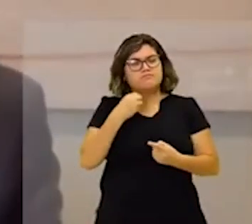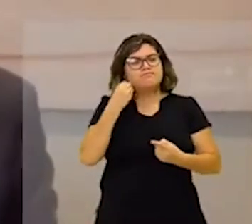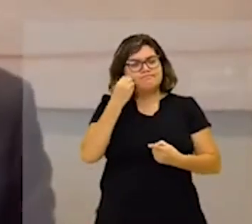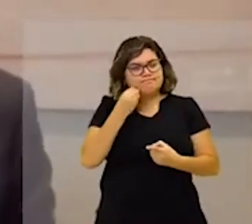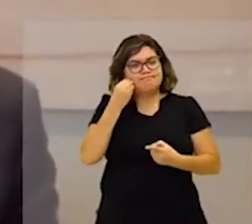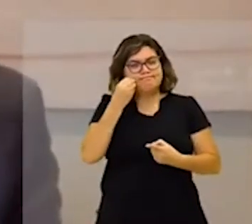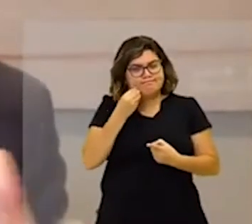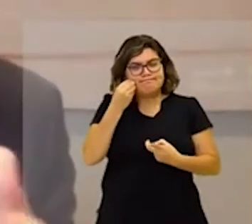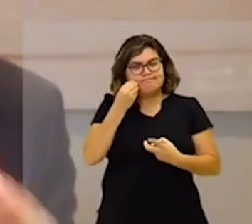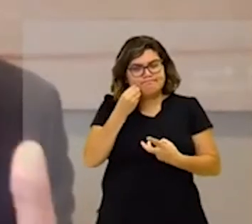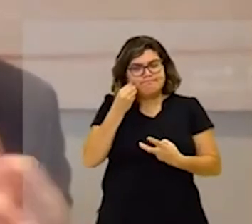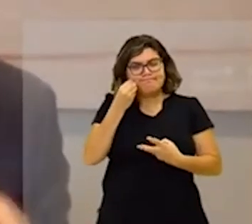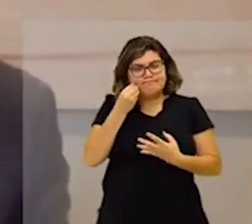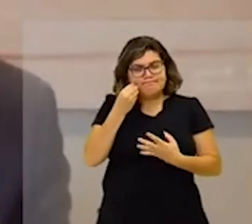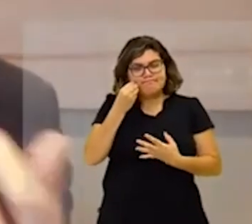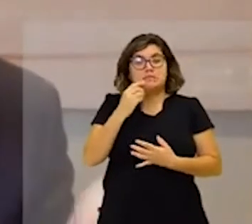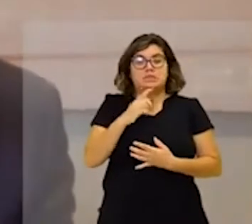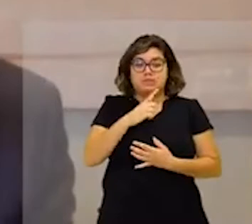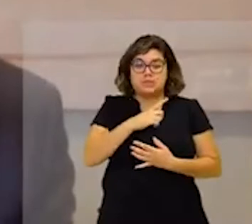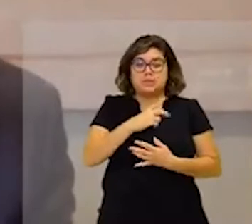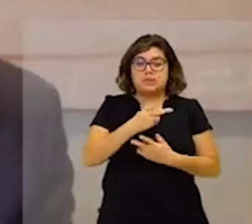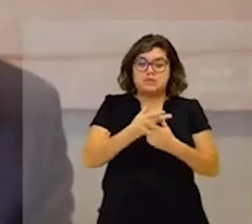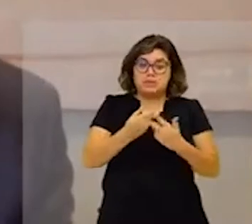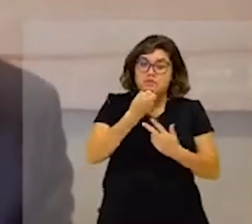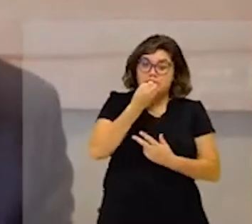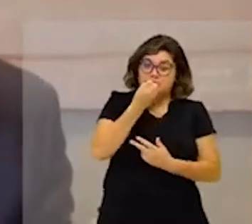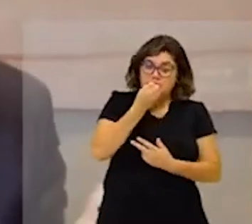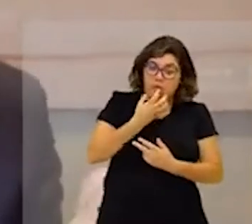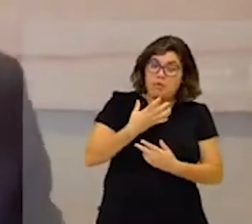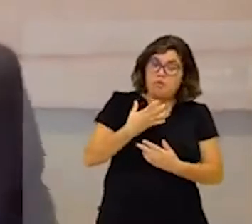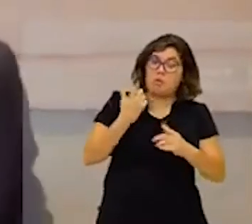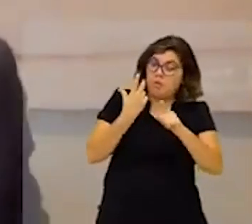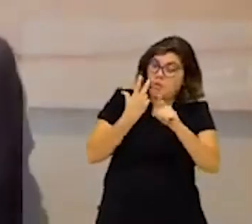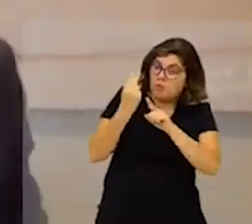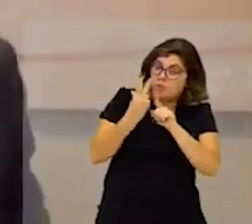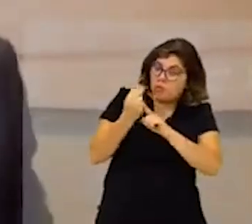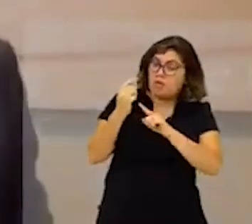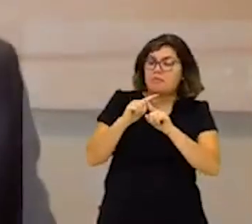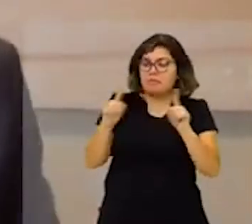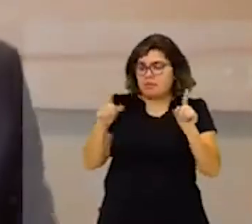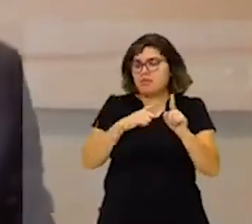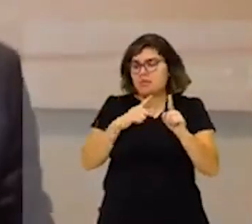coisa boa ainda a vencer mas também ainda tem alguns obstáculos também a enfrentar por exemplo